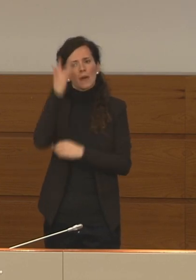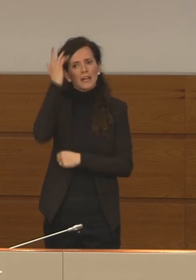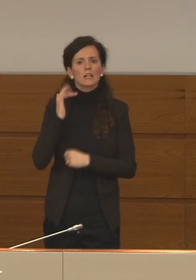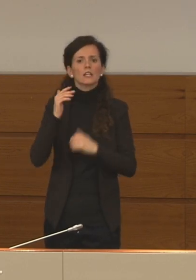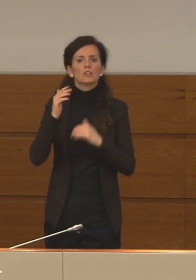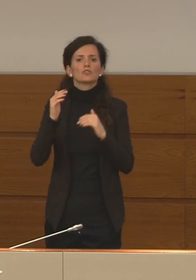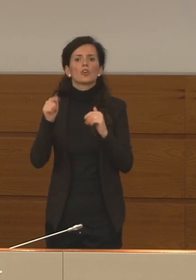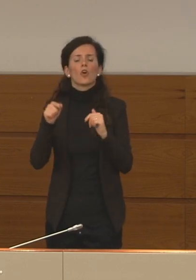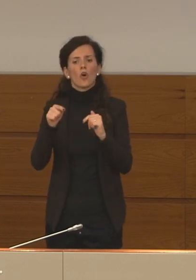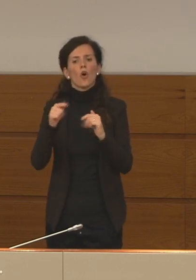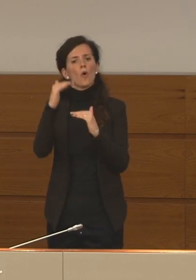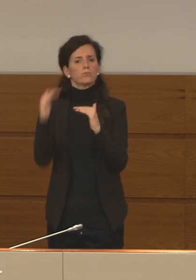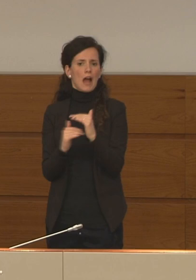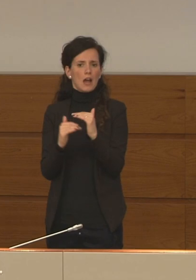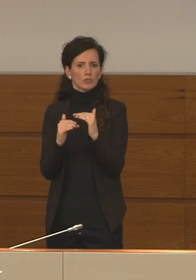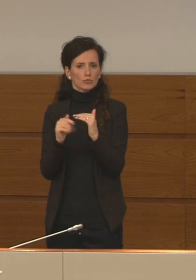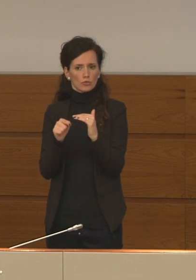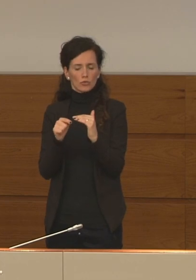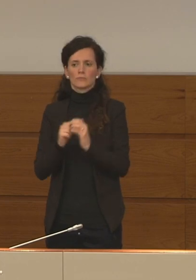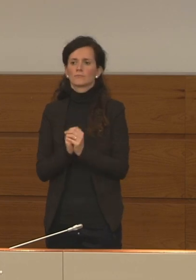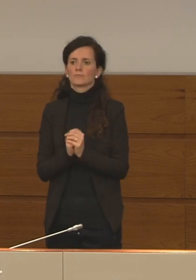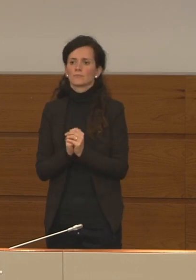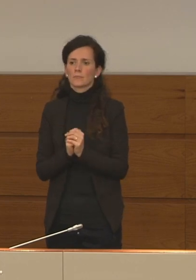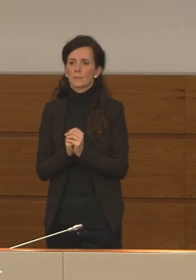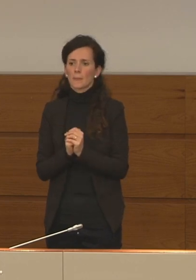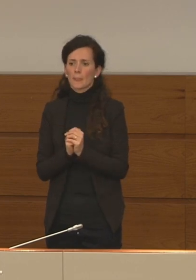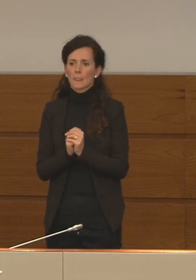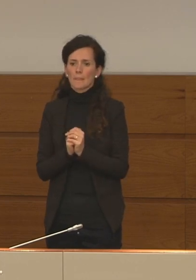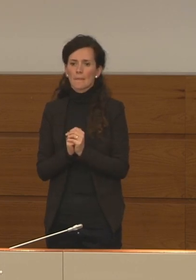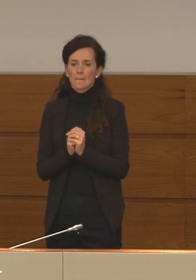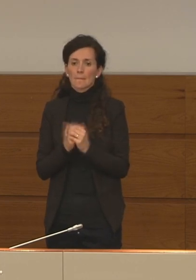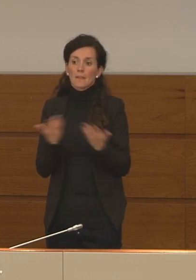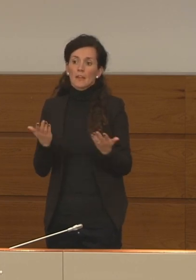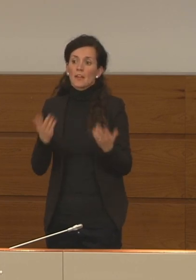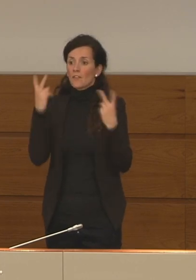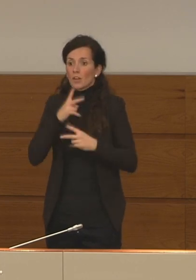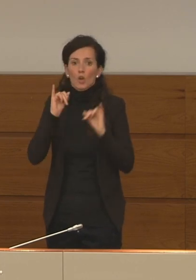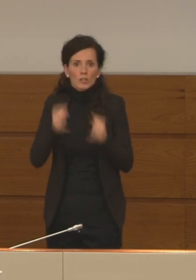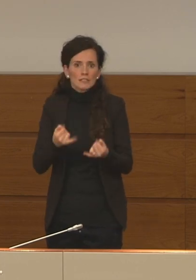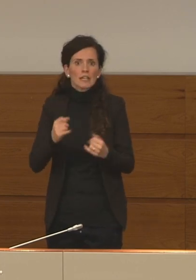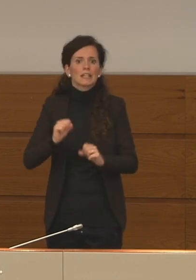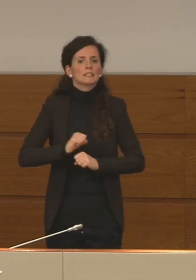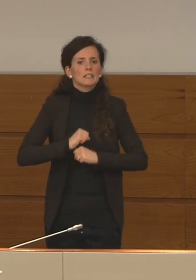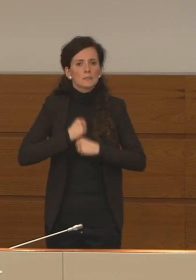Questo ovviamente è un buon segnale anche se ci spiace constatare che a delle persone